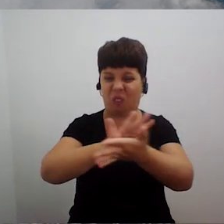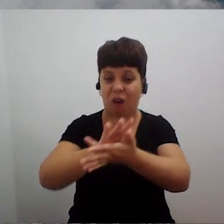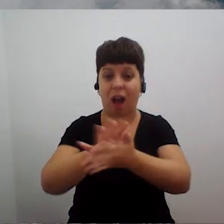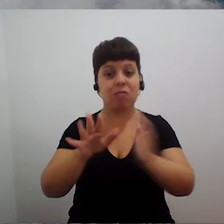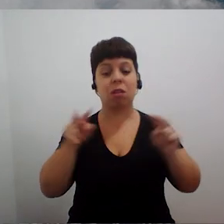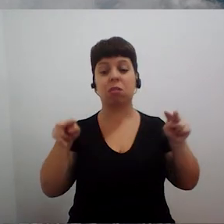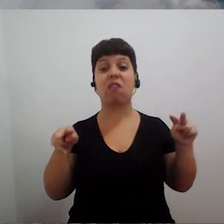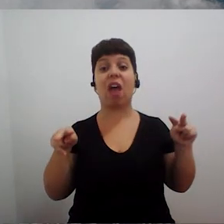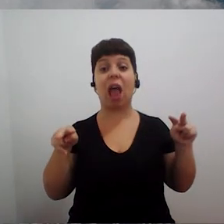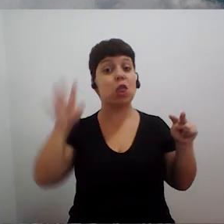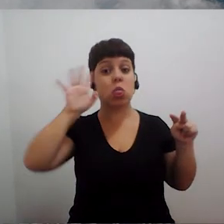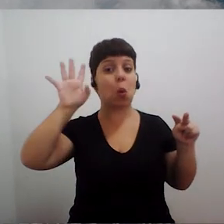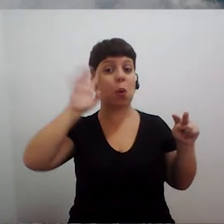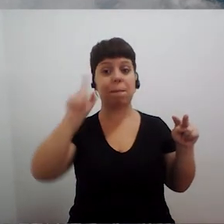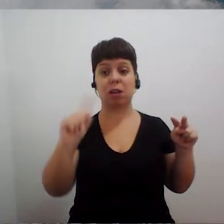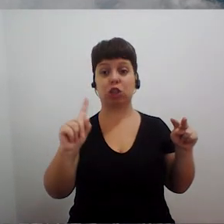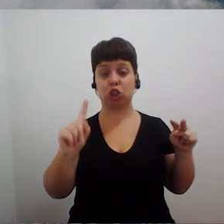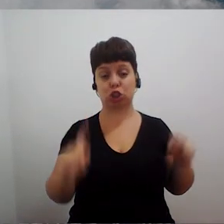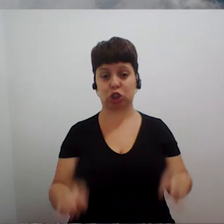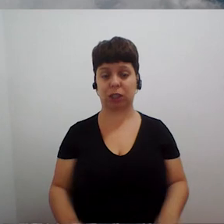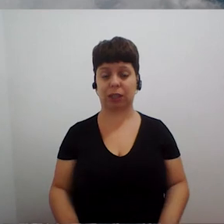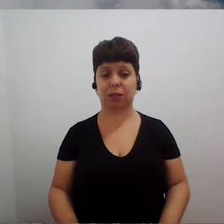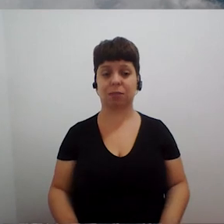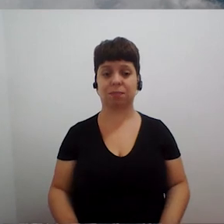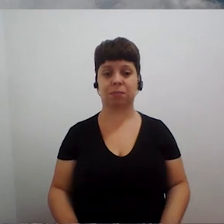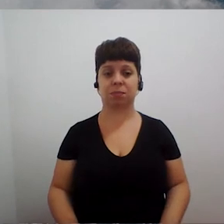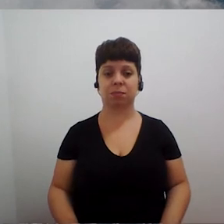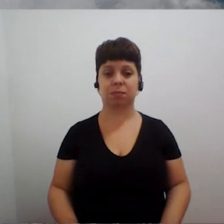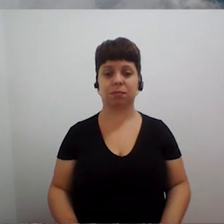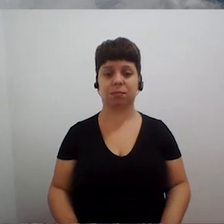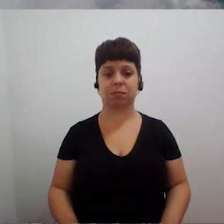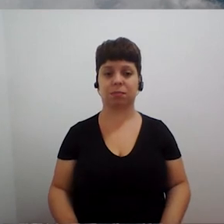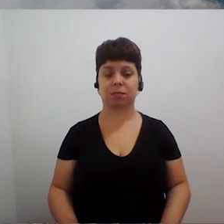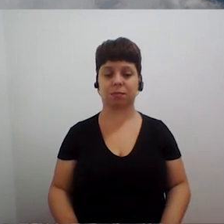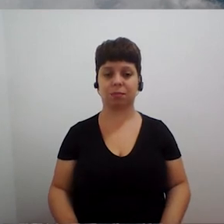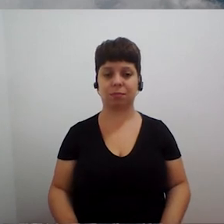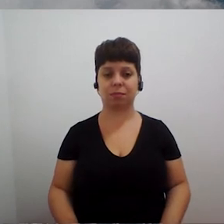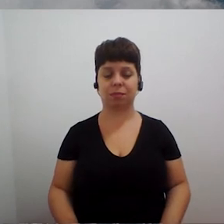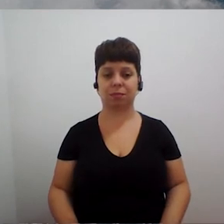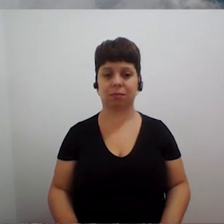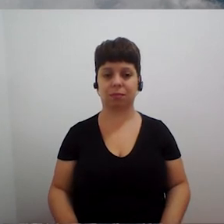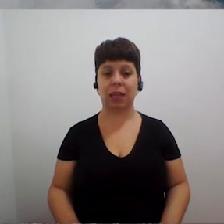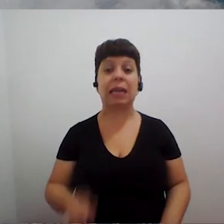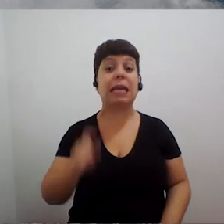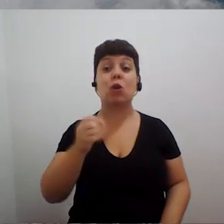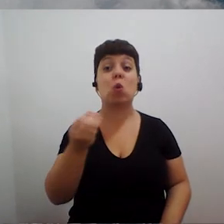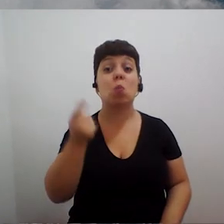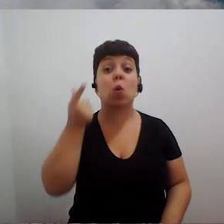e quem tem o instrumento que mostra essa realidade é a ciência.